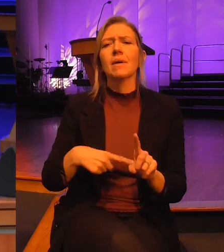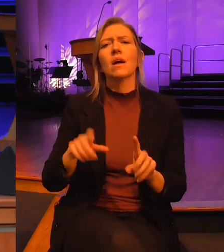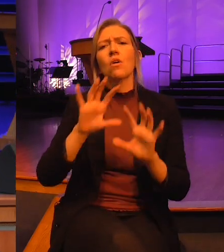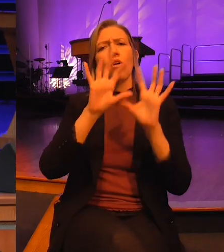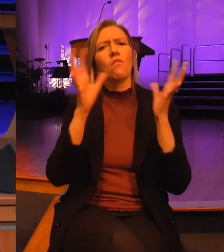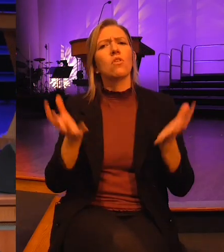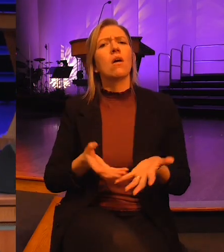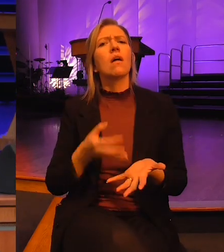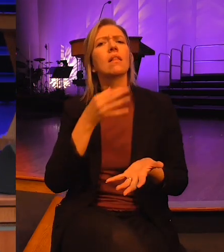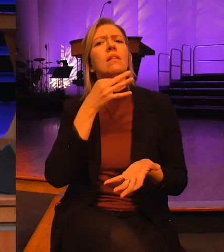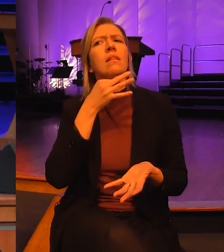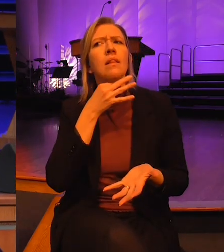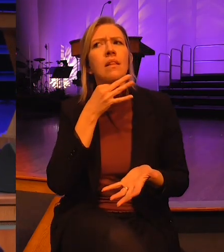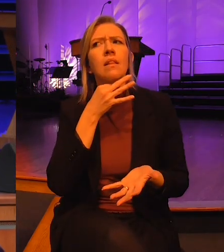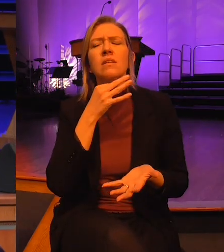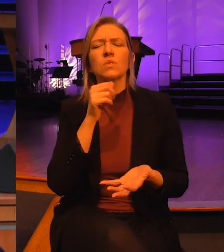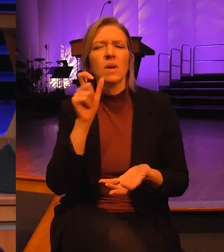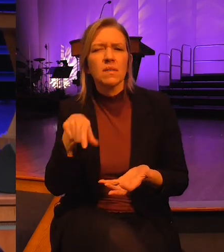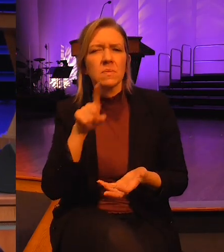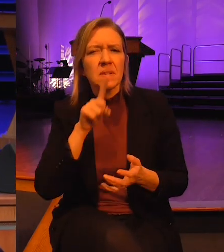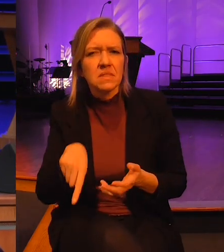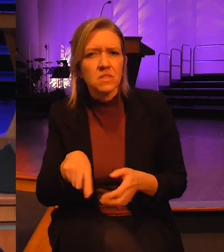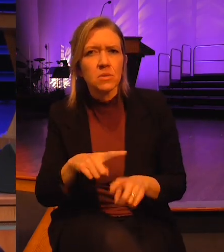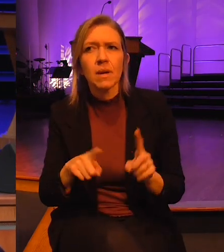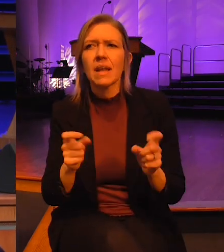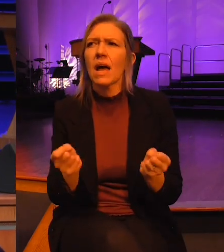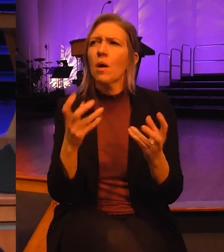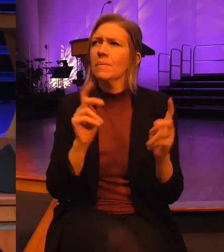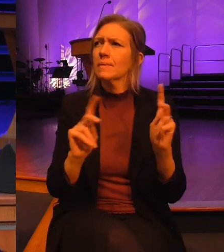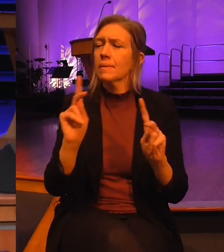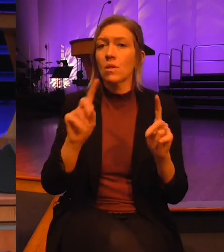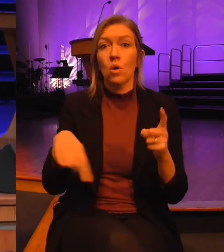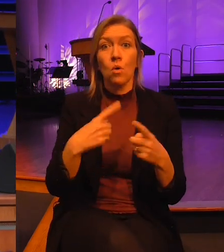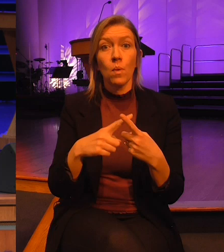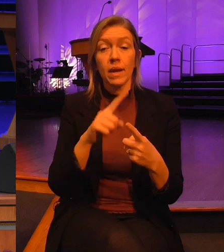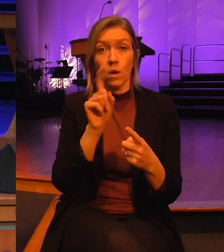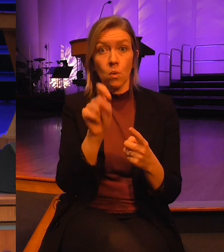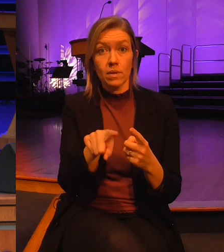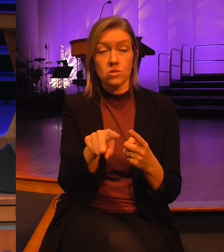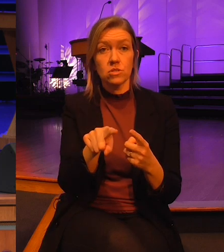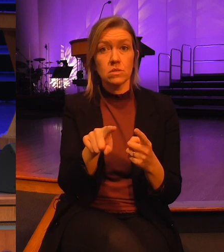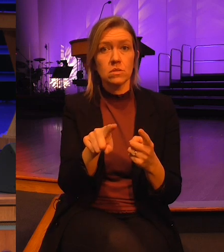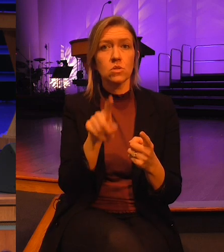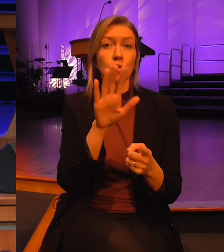, pero ¿cuántas personas cuando se hace la pregunta? ¿Tu vida resuena con tu corazón? fue la